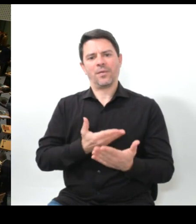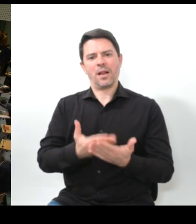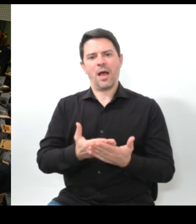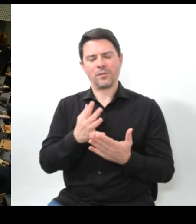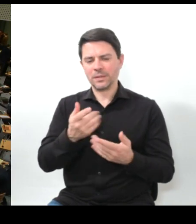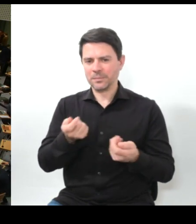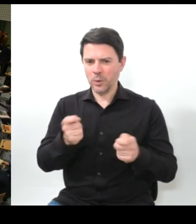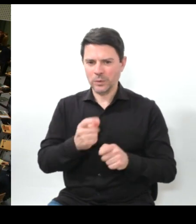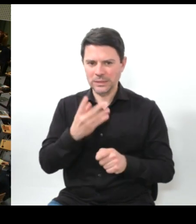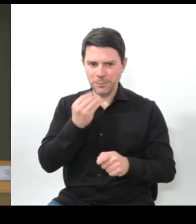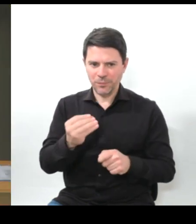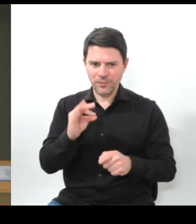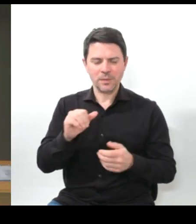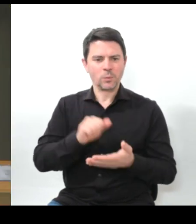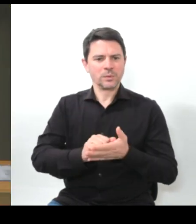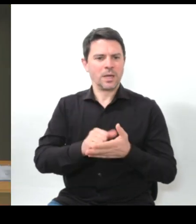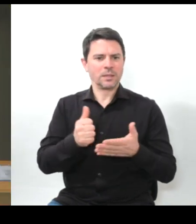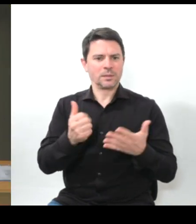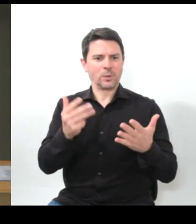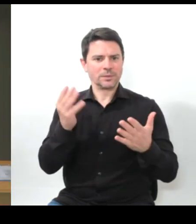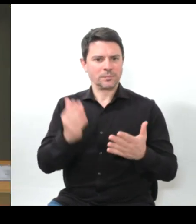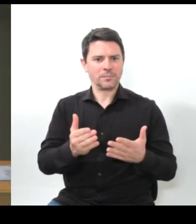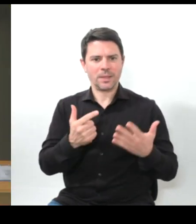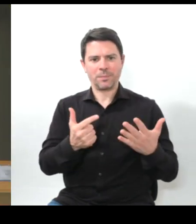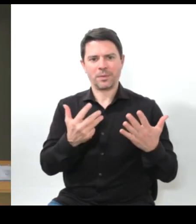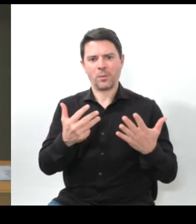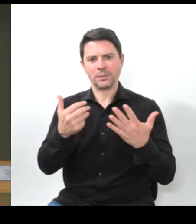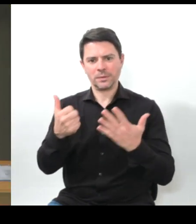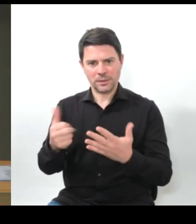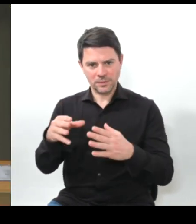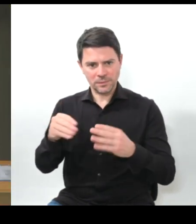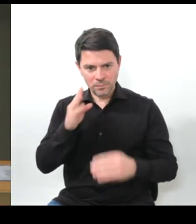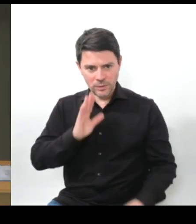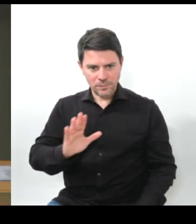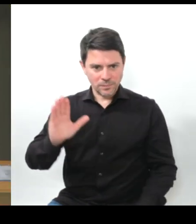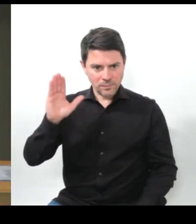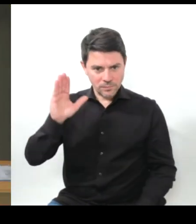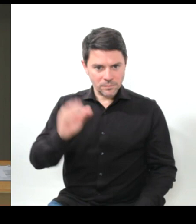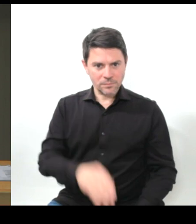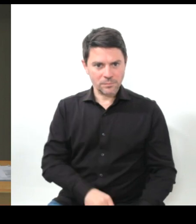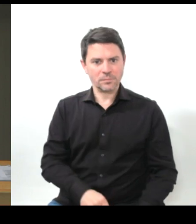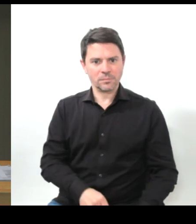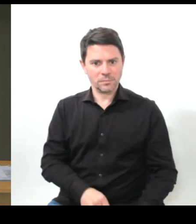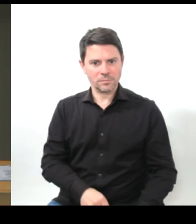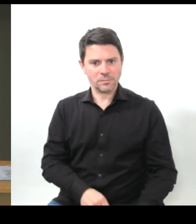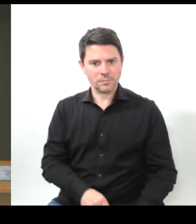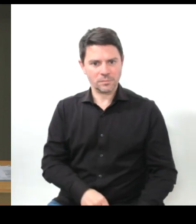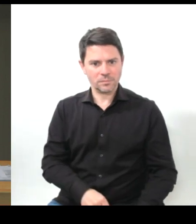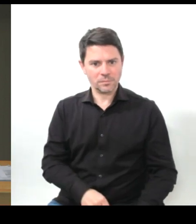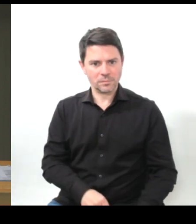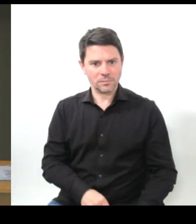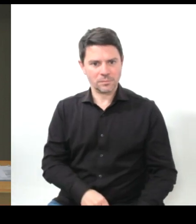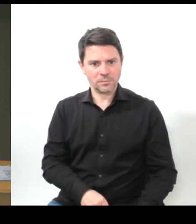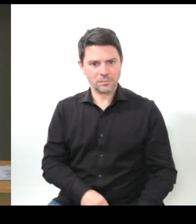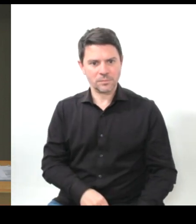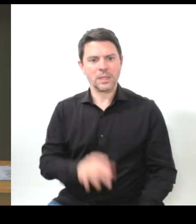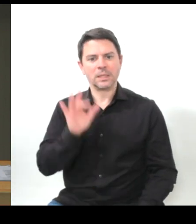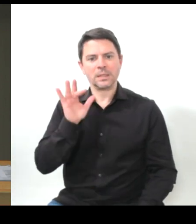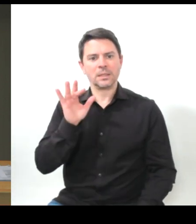die Gesetzesvorlage angenommen. Die Fraktionen haben sich darauf verständigt, die Reihenfolge der Tagesordnung